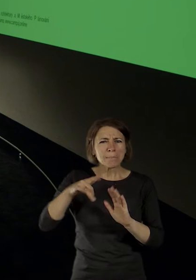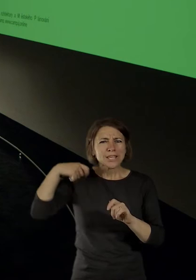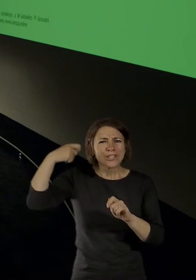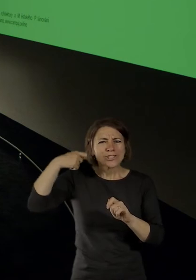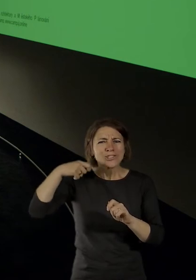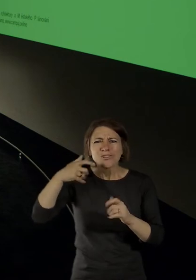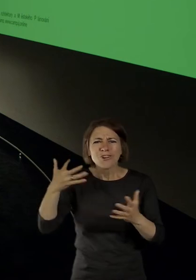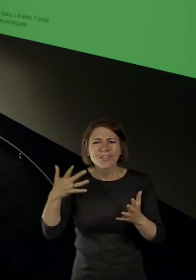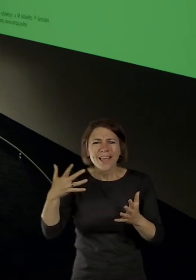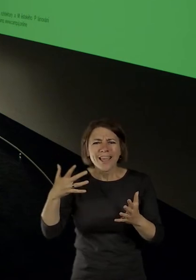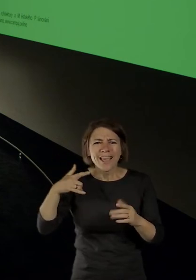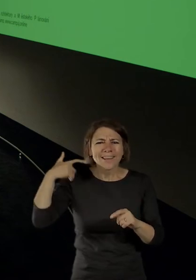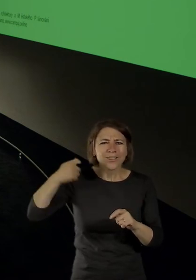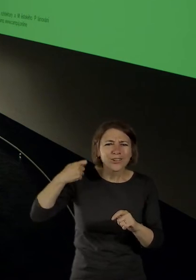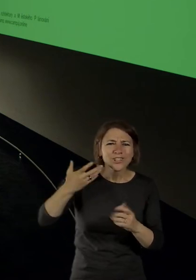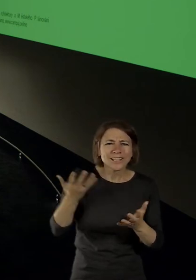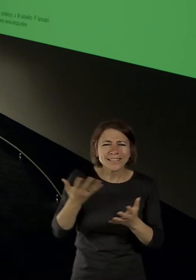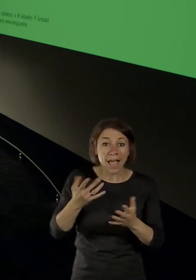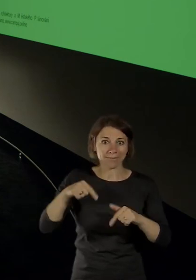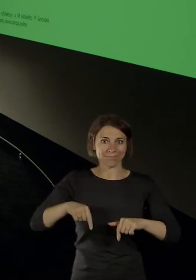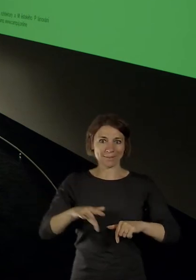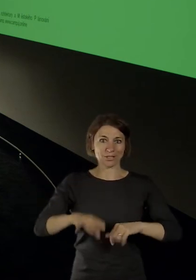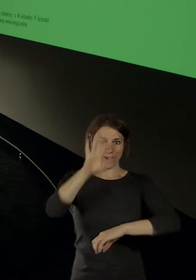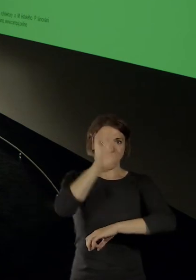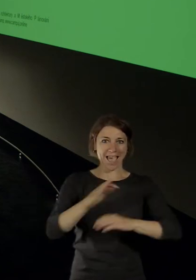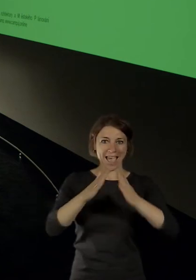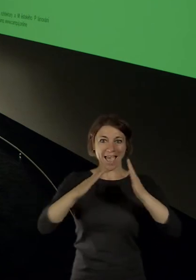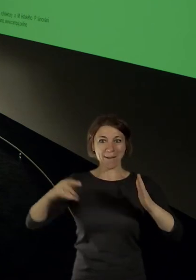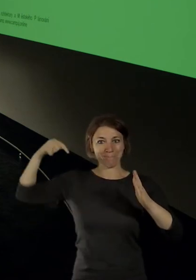Ten herec se tedy dovolal panu Plánovi, což je